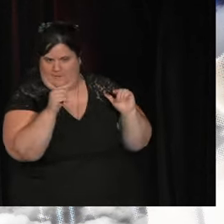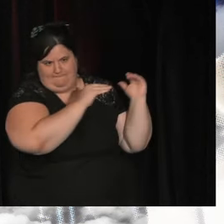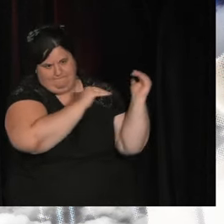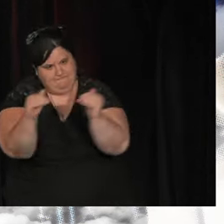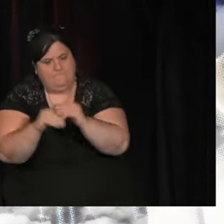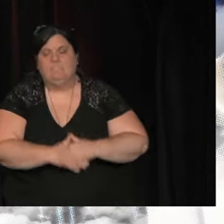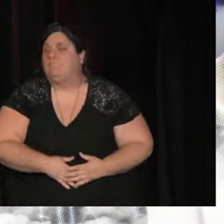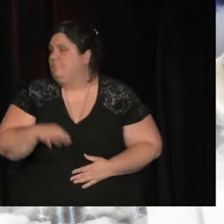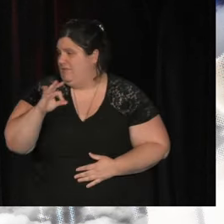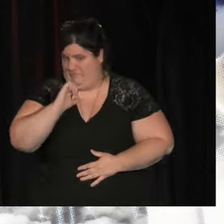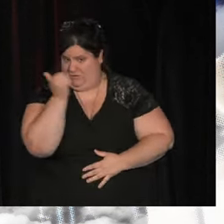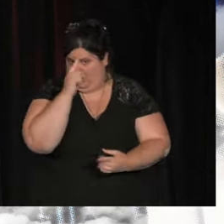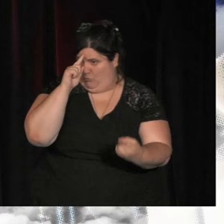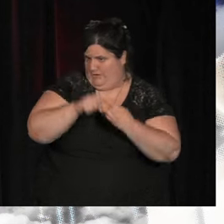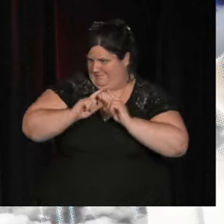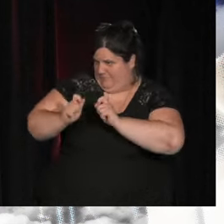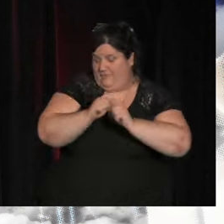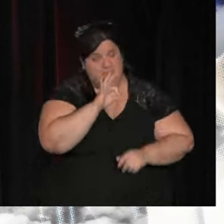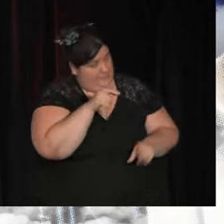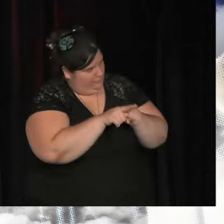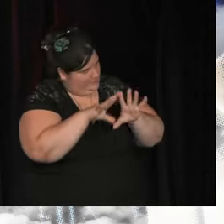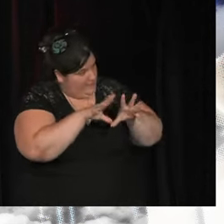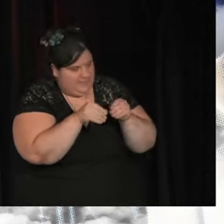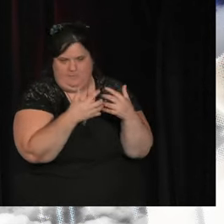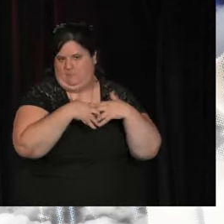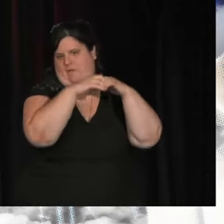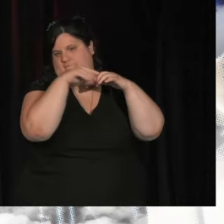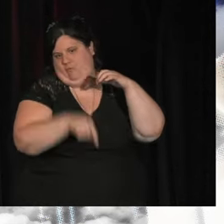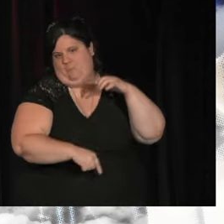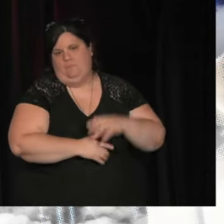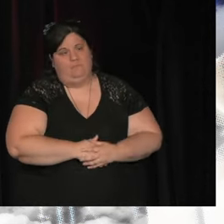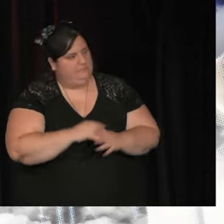Ça, et le fait de jouer en équipe, c'était vraiment super important pour eux que, en gros, dès le début, il fallait jouer une